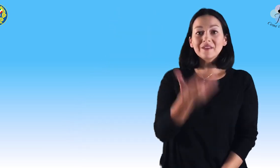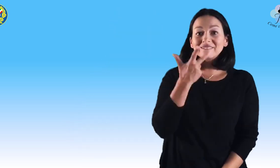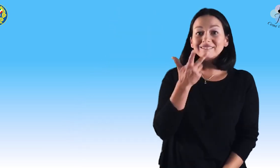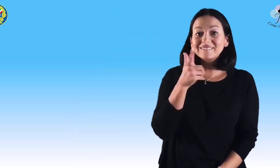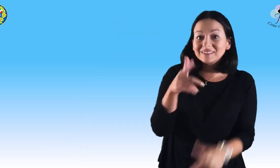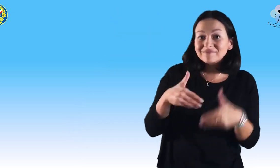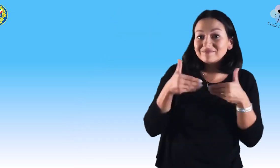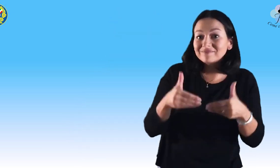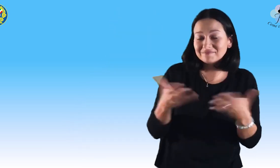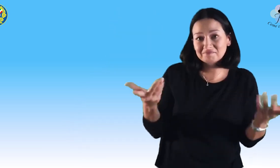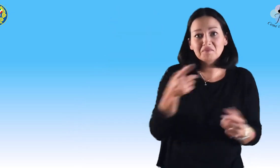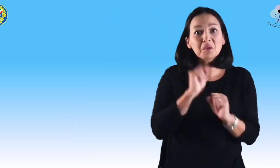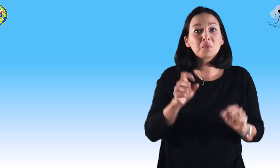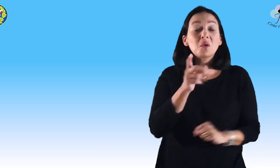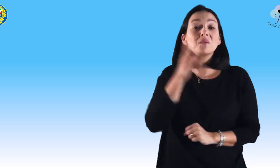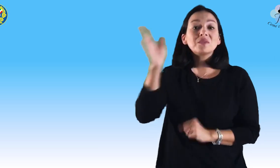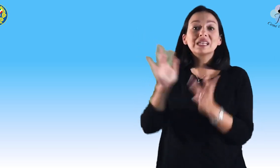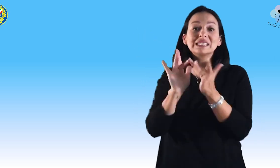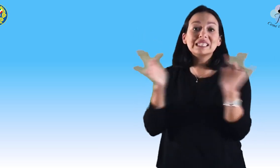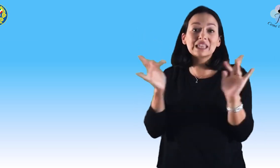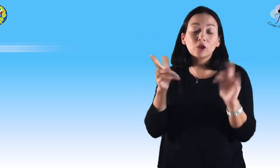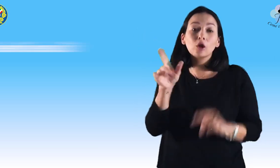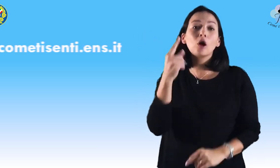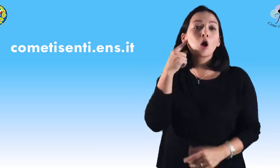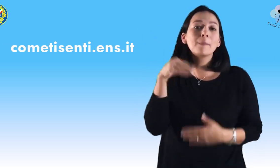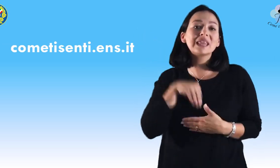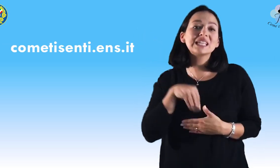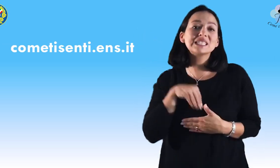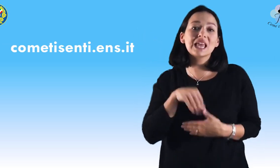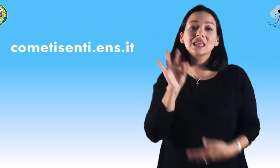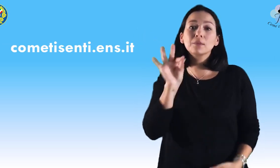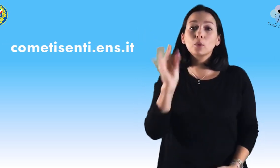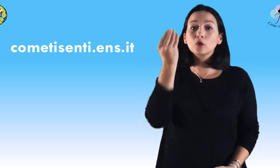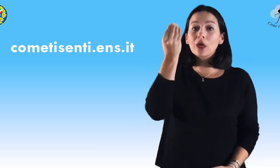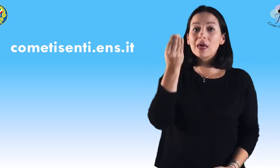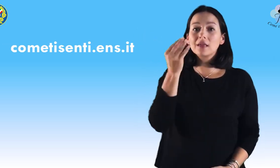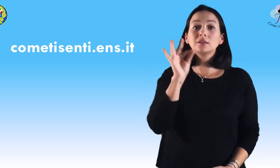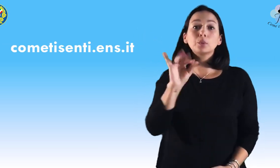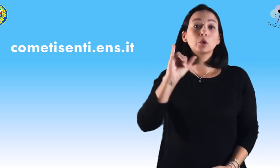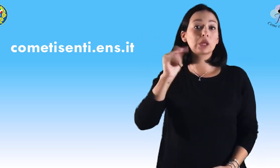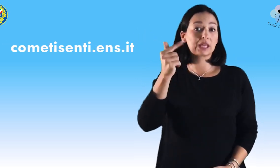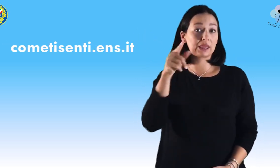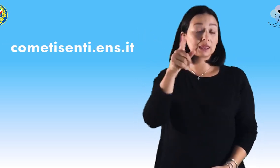Ne vuoi sapere di più? Allora non ti resta che andare sul sito dedicato al progetto cometisenti.ens.it